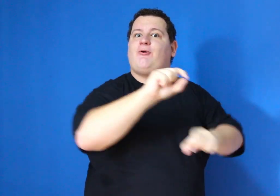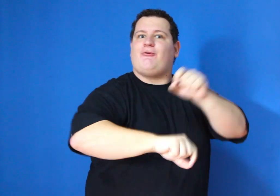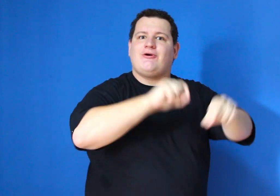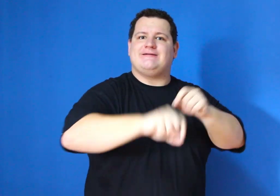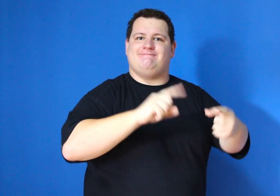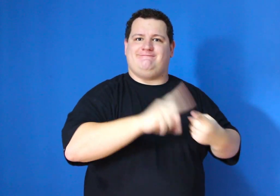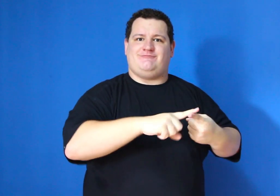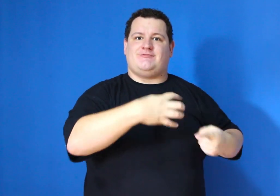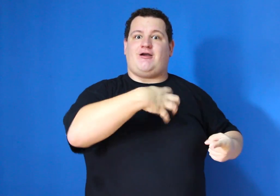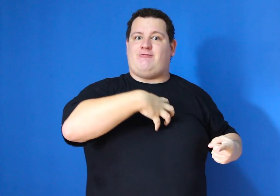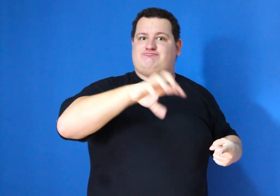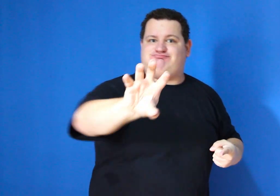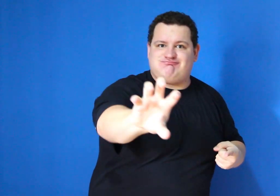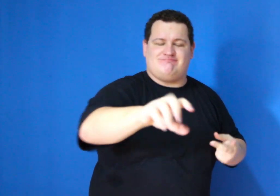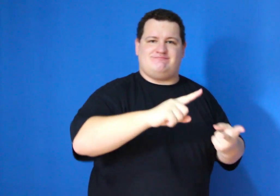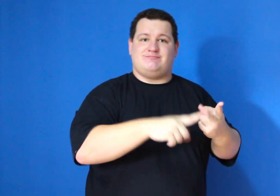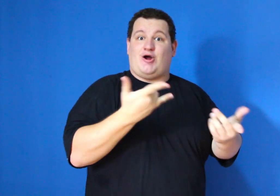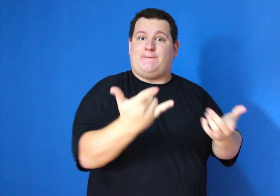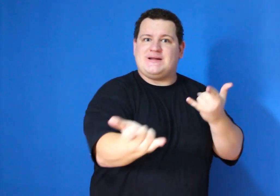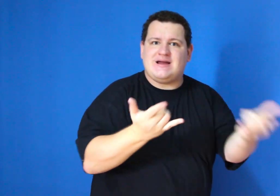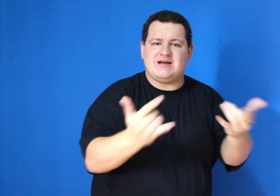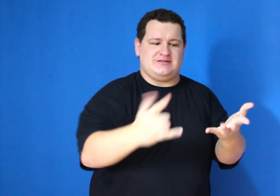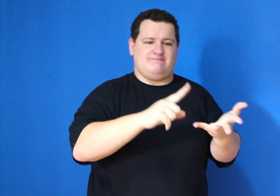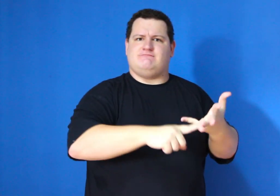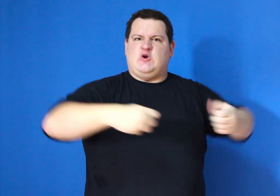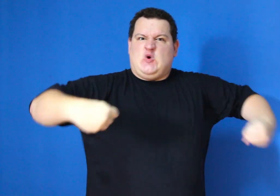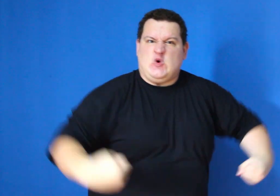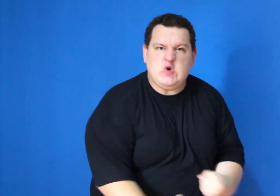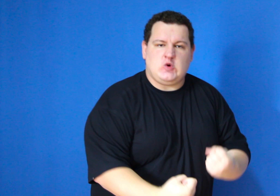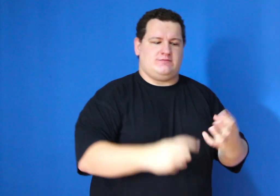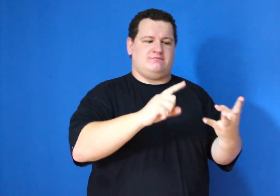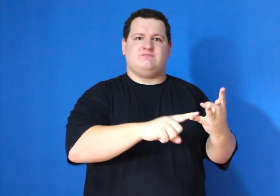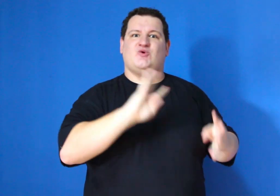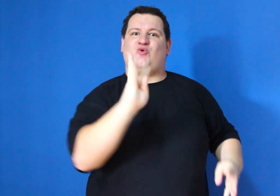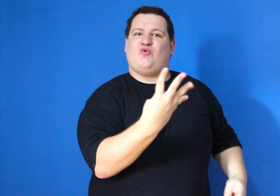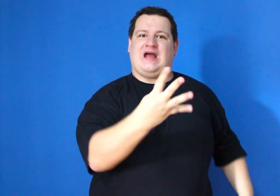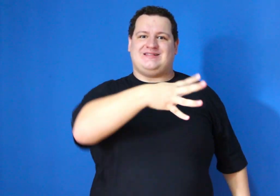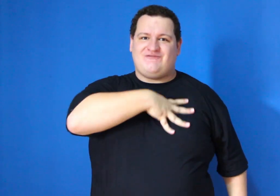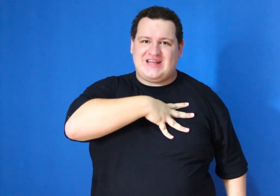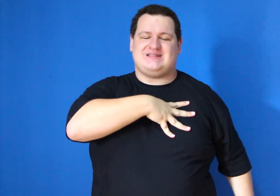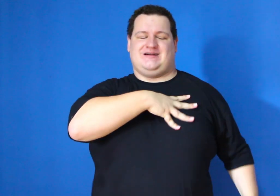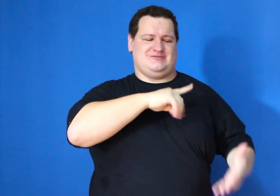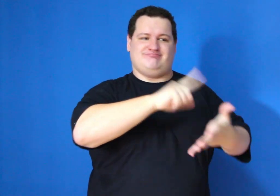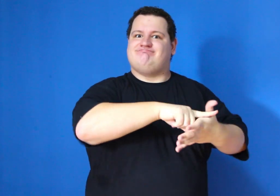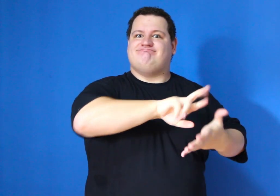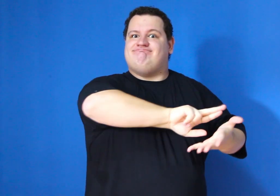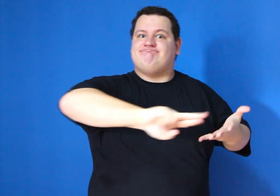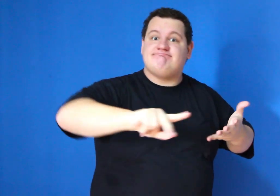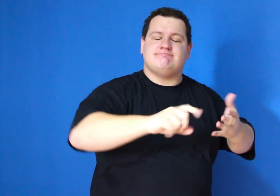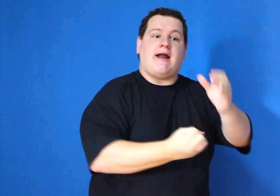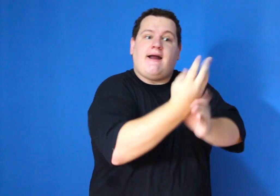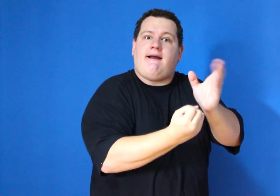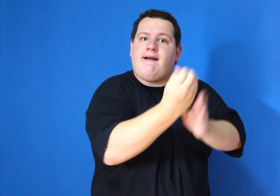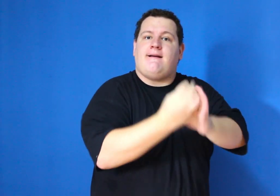Assim surgiram Homem de Ferro, Homem-Aranha, Hulk, Quarteto Fantástico e etc.